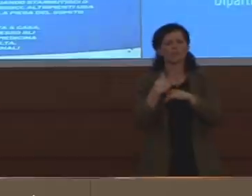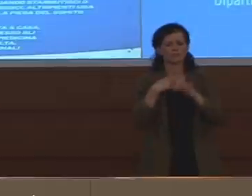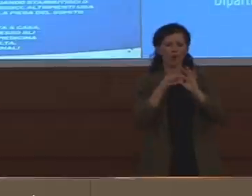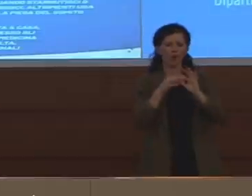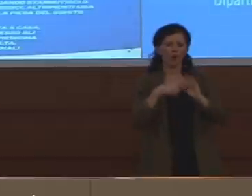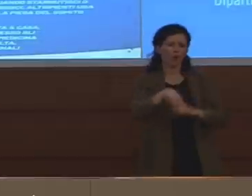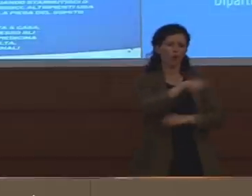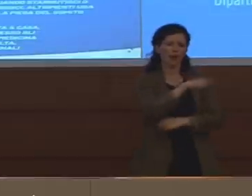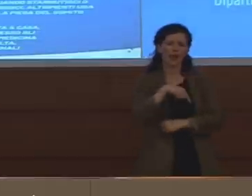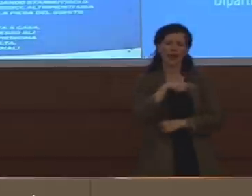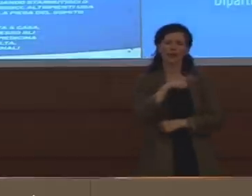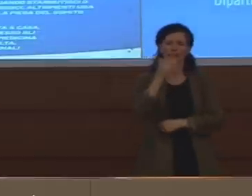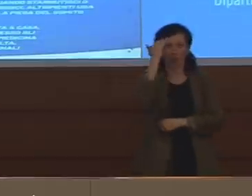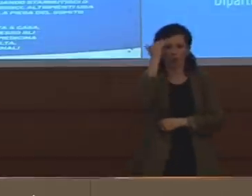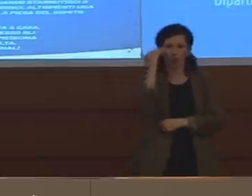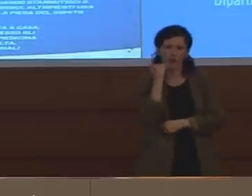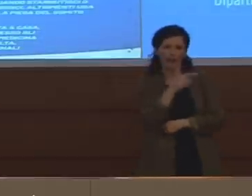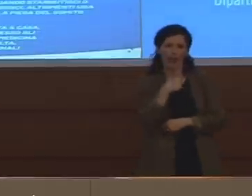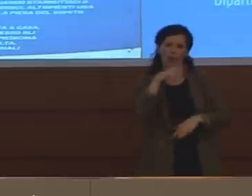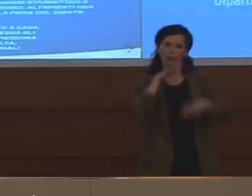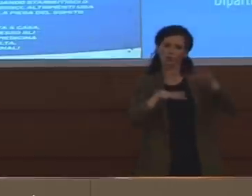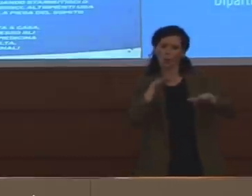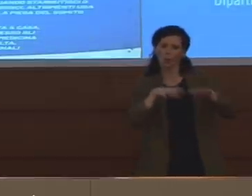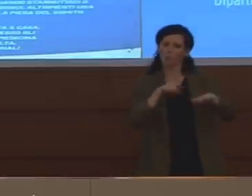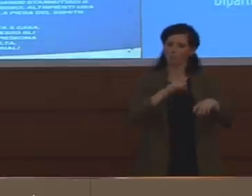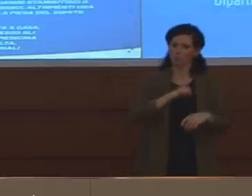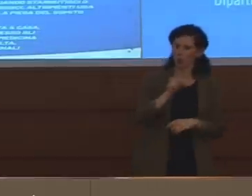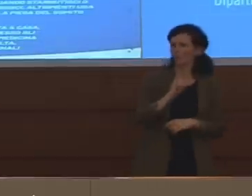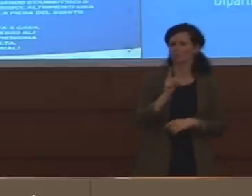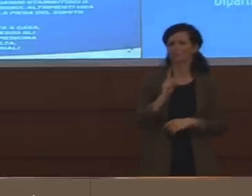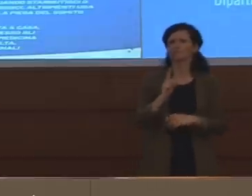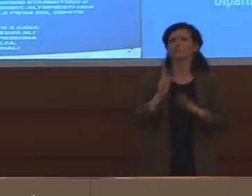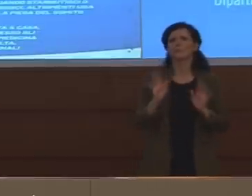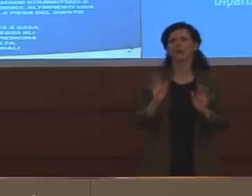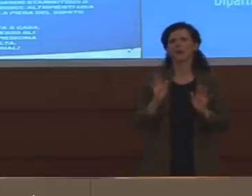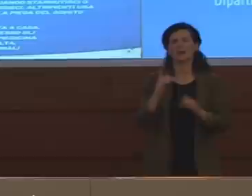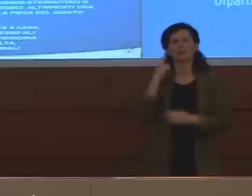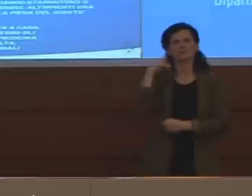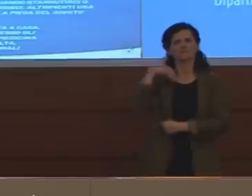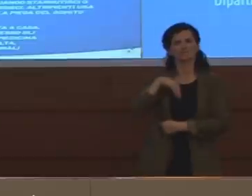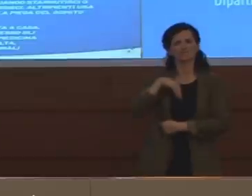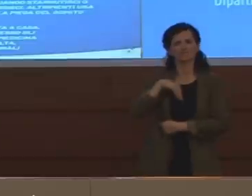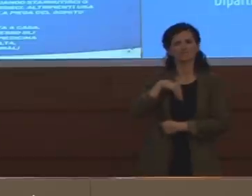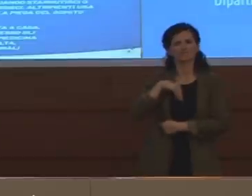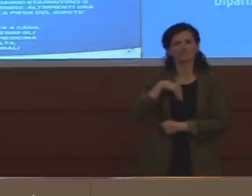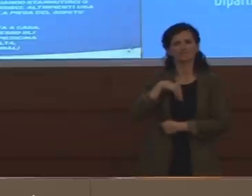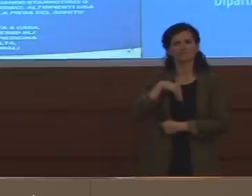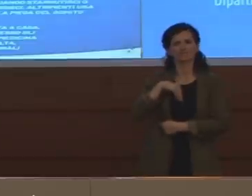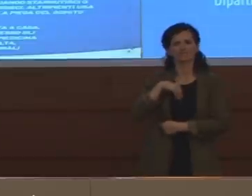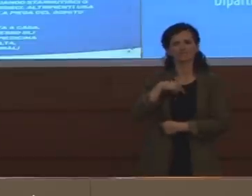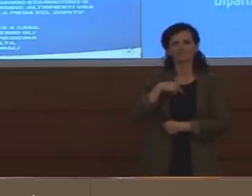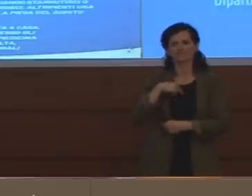coreani, però, come dire, mi sento più solidamente confortato quando questi